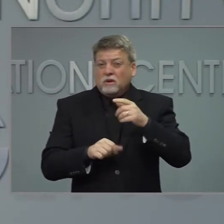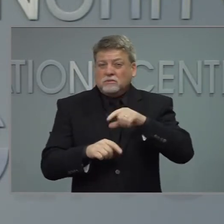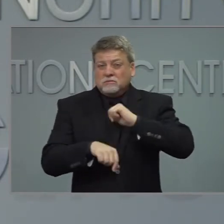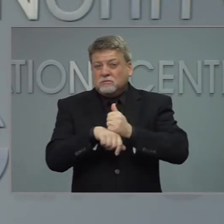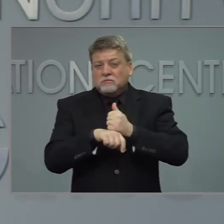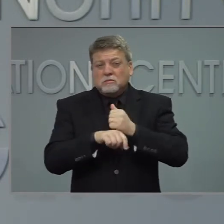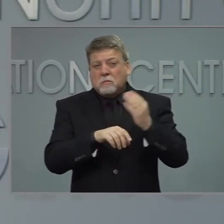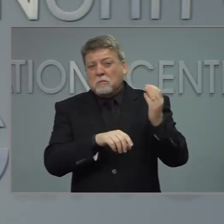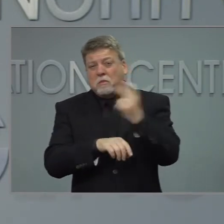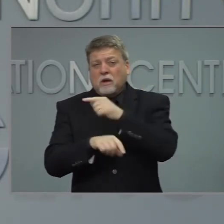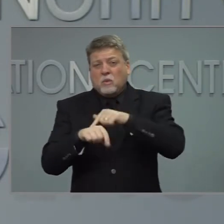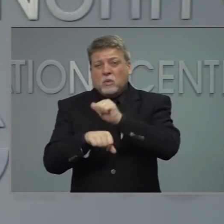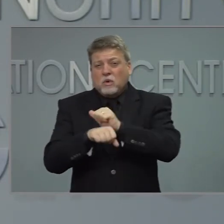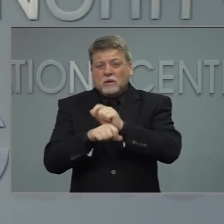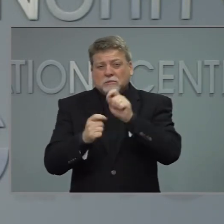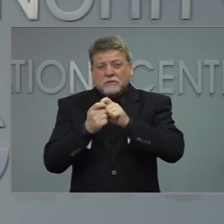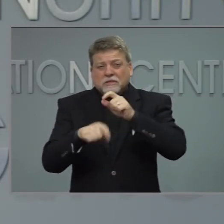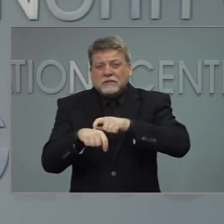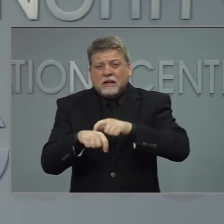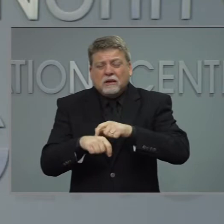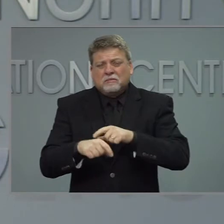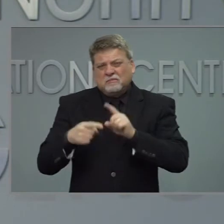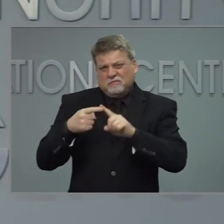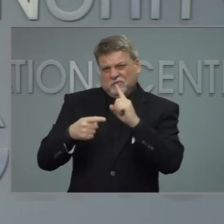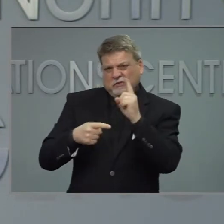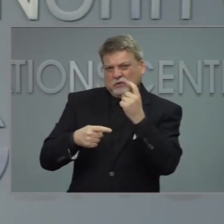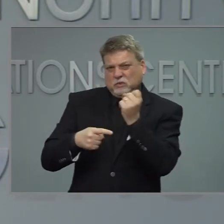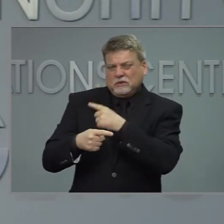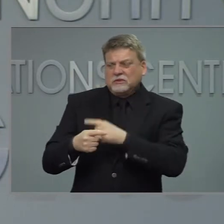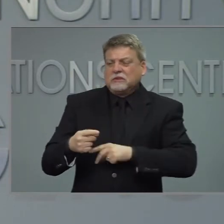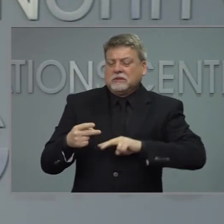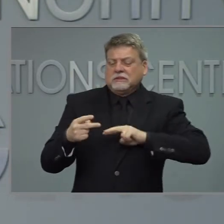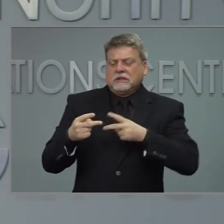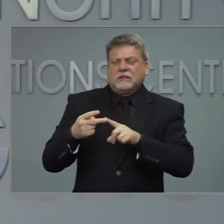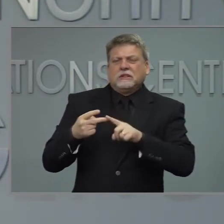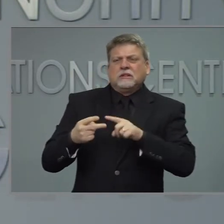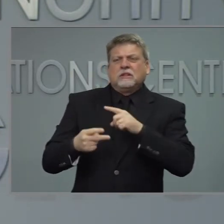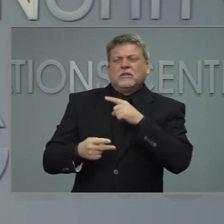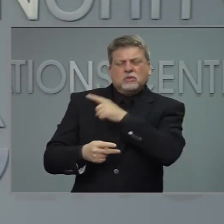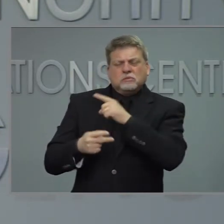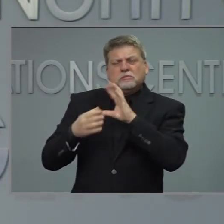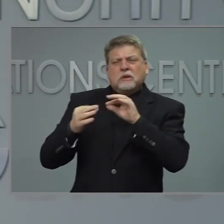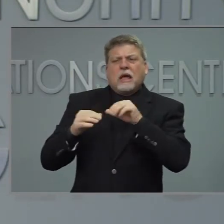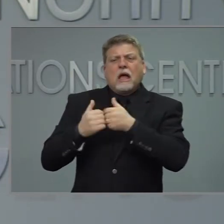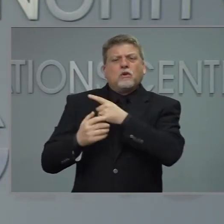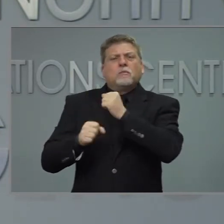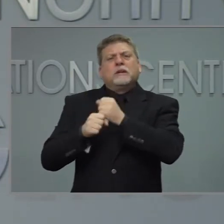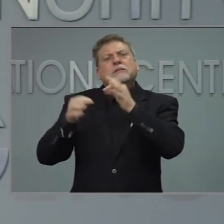Los trabajadores de agencias temen regresar a trabajar en presencialmente.